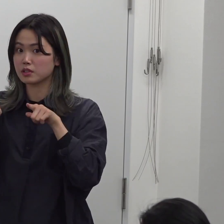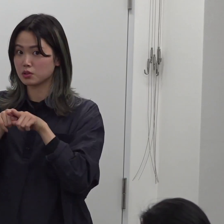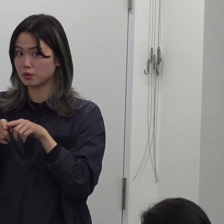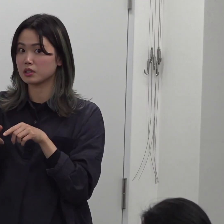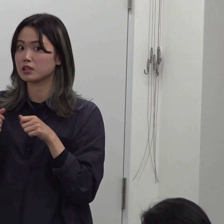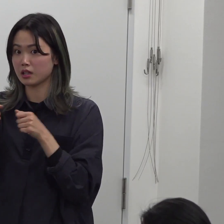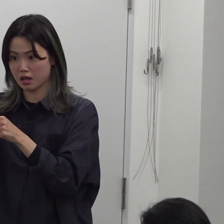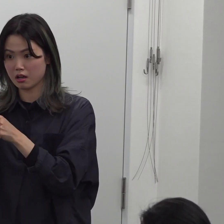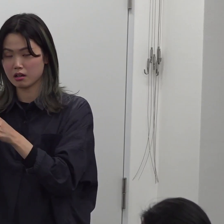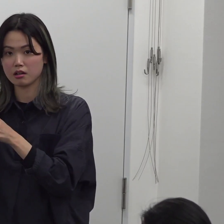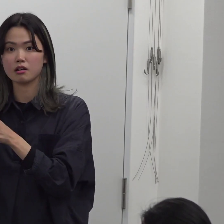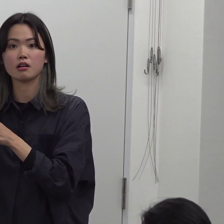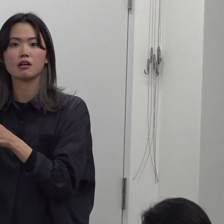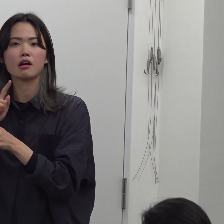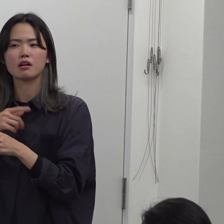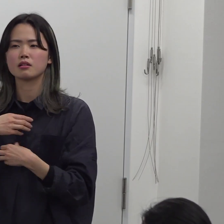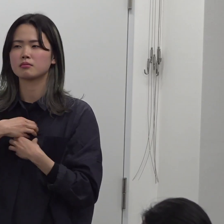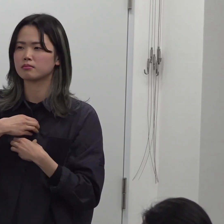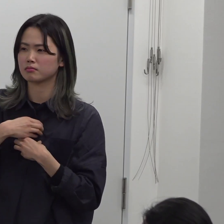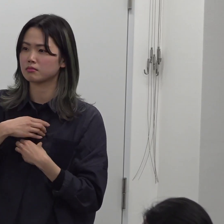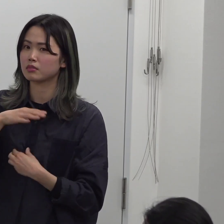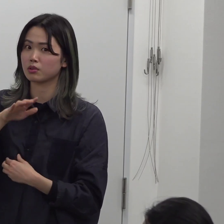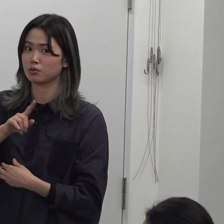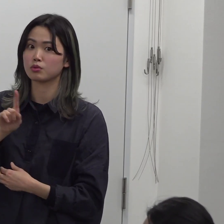心配なことはありますか？」というご質問です